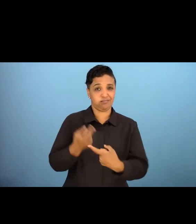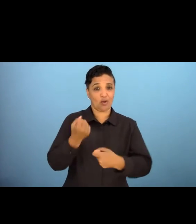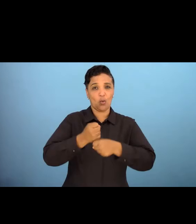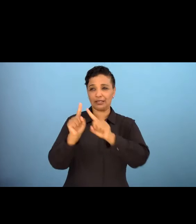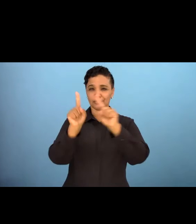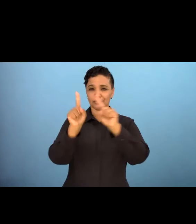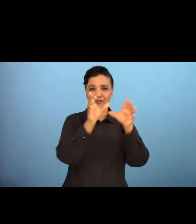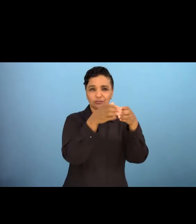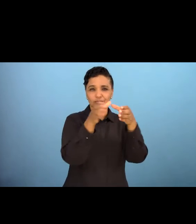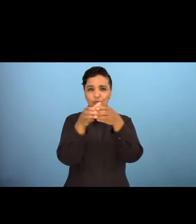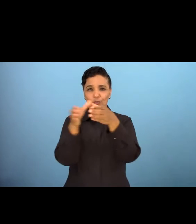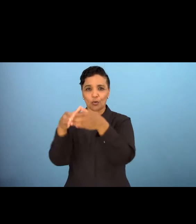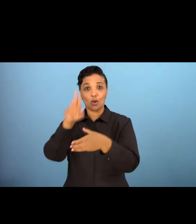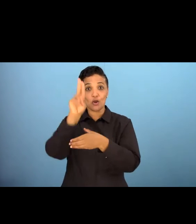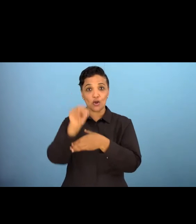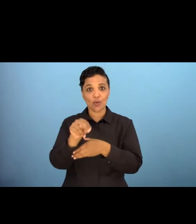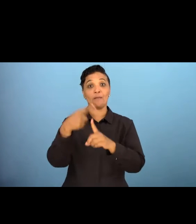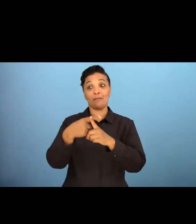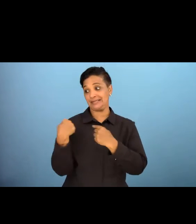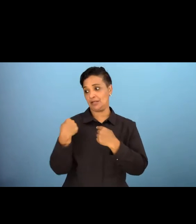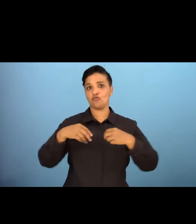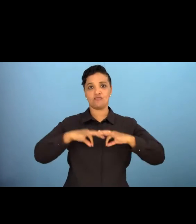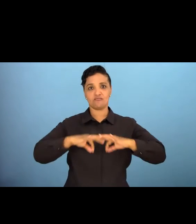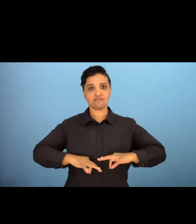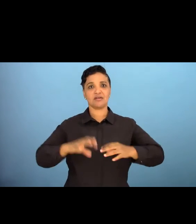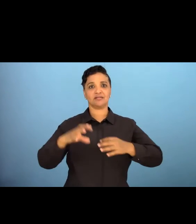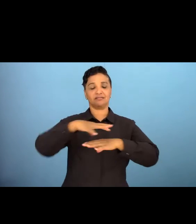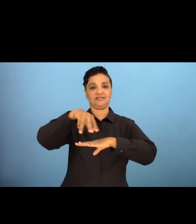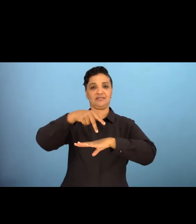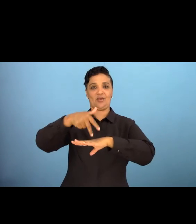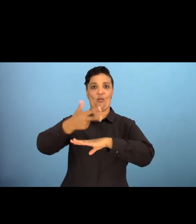perdona. Es desarrollador de software y ha trabajado durante casi 20 años para diferentes